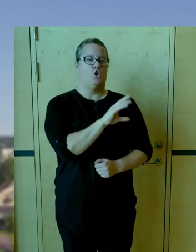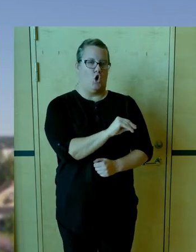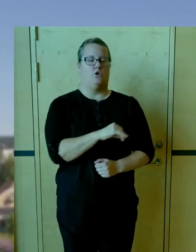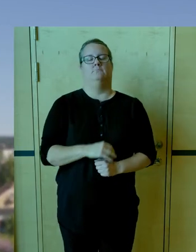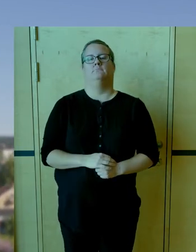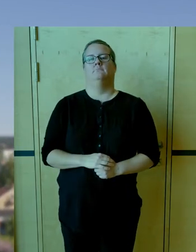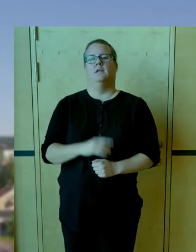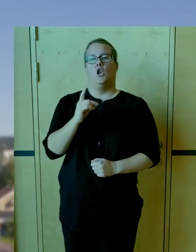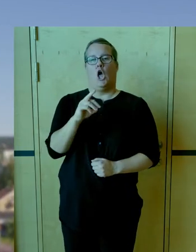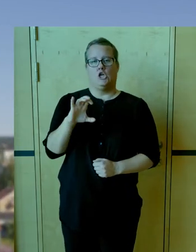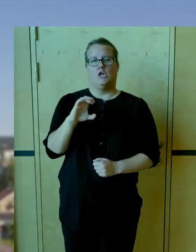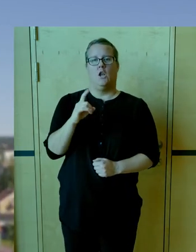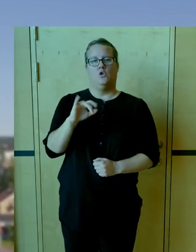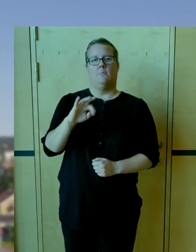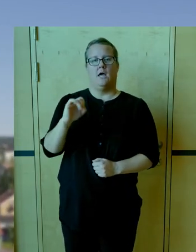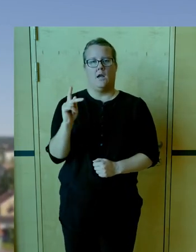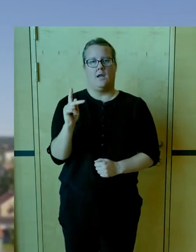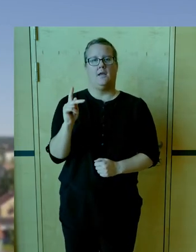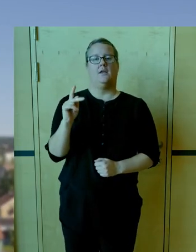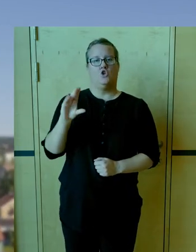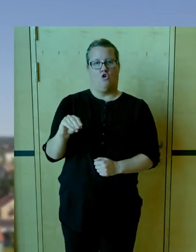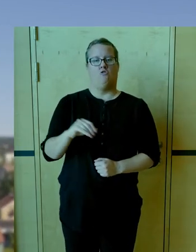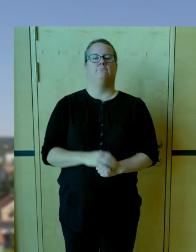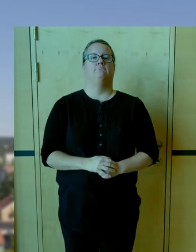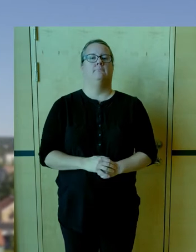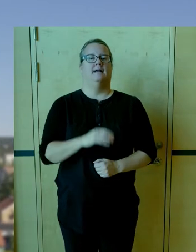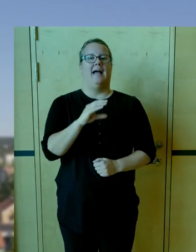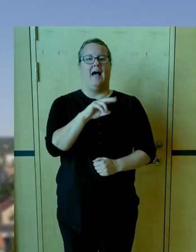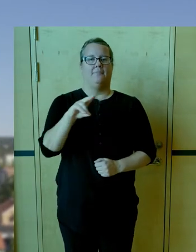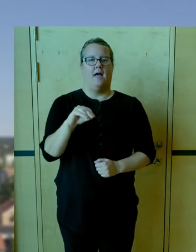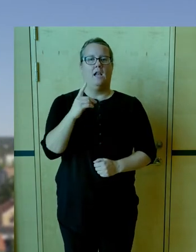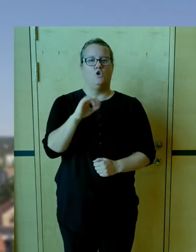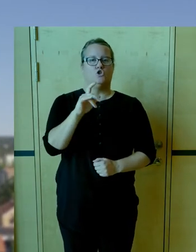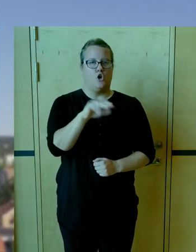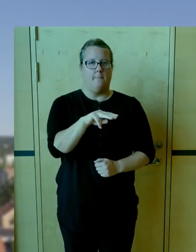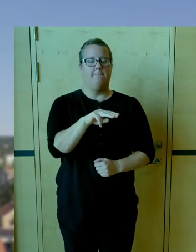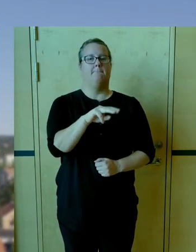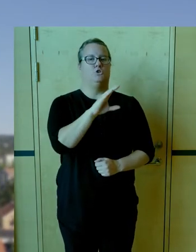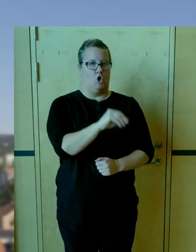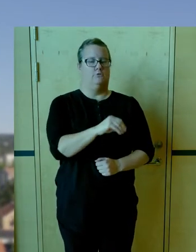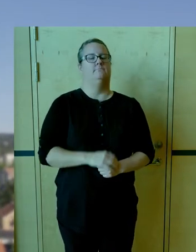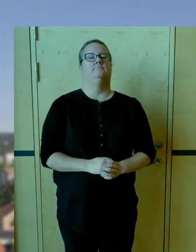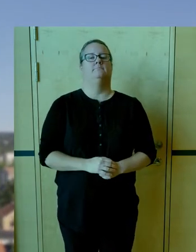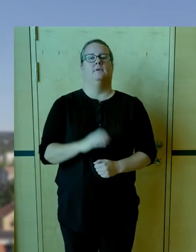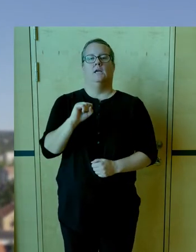Lars Lundmark Ja Anna Lundström Ja Gunilla Lundström